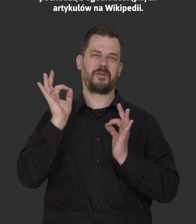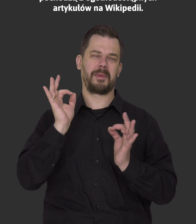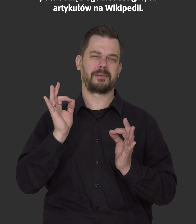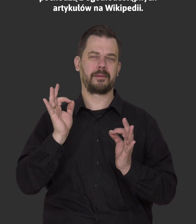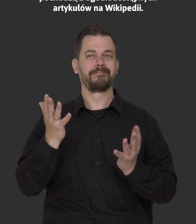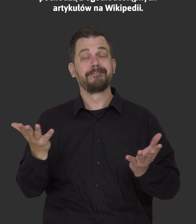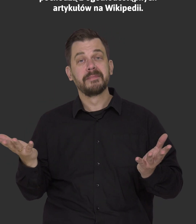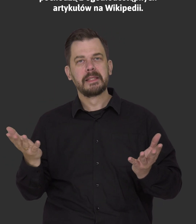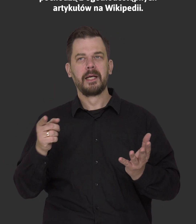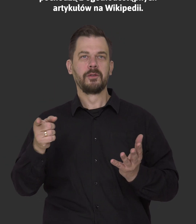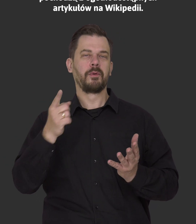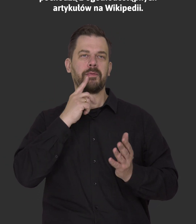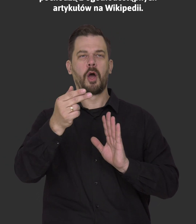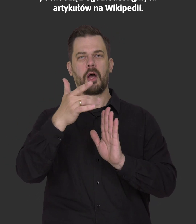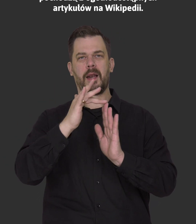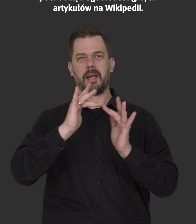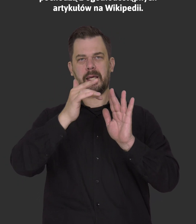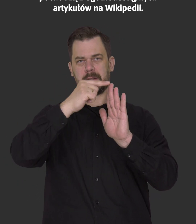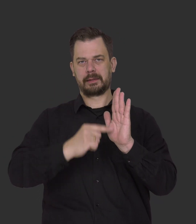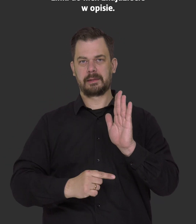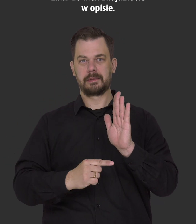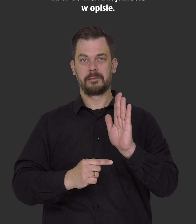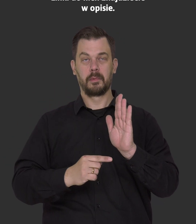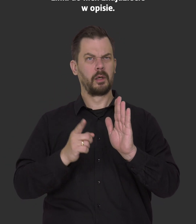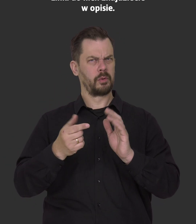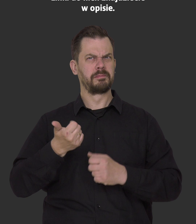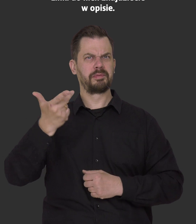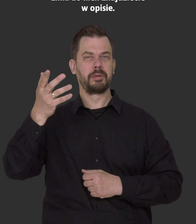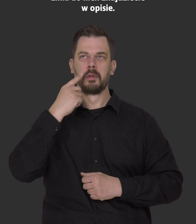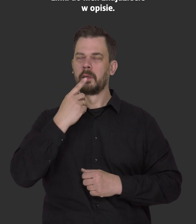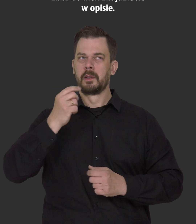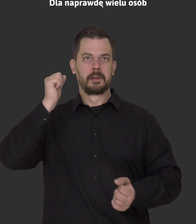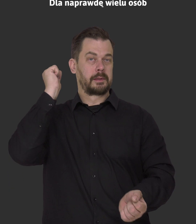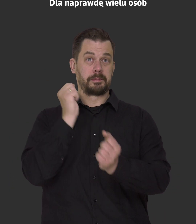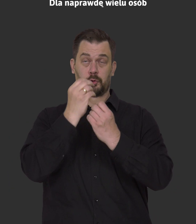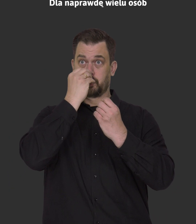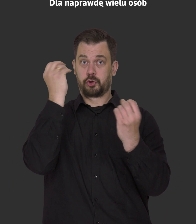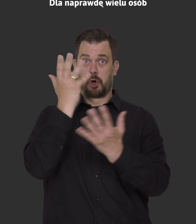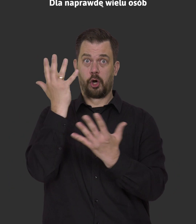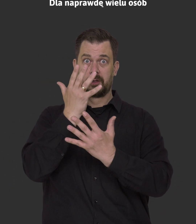pochodzą z ogólnodostępnych artykułów na Wikipedii. Linki do nich znajdziecie w opisie. Dla naprawdę wielu osób